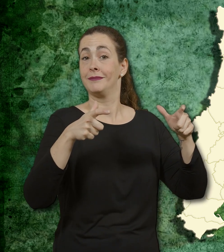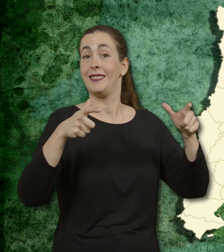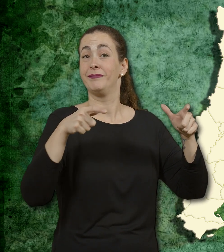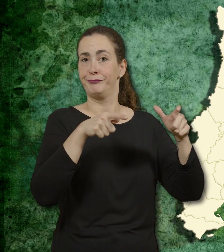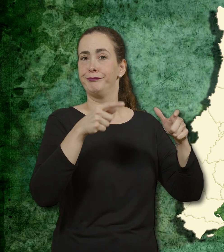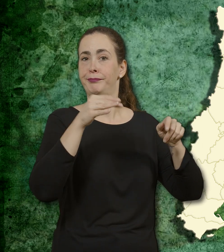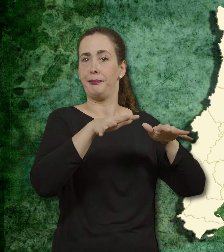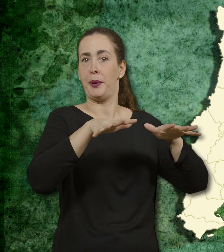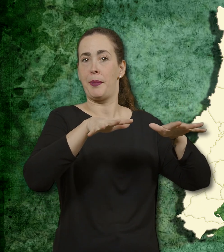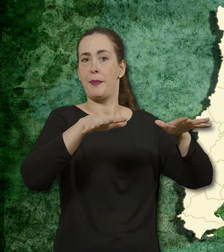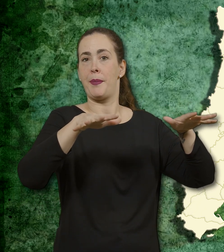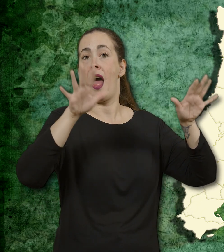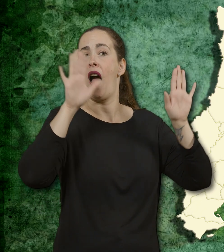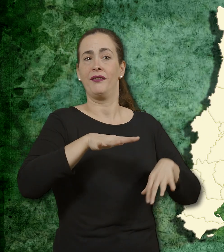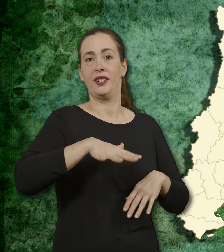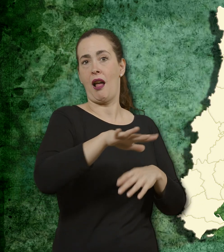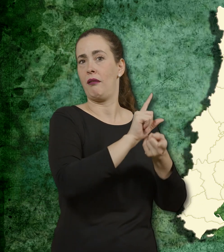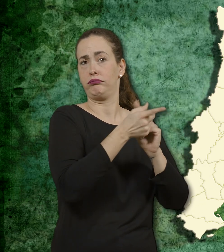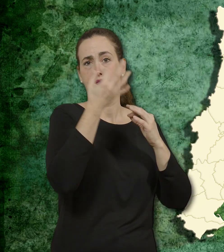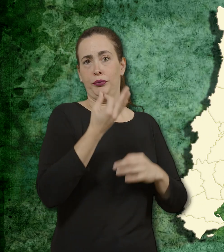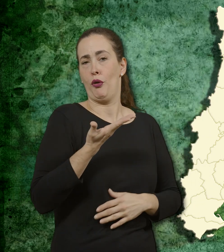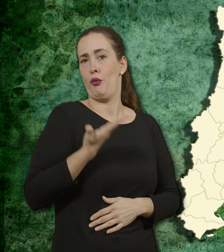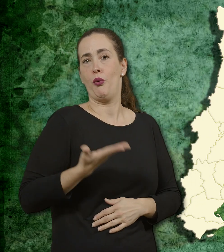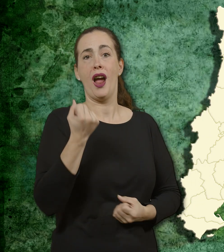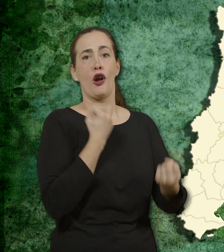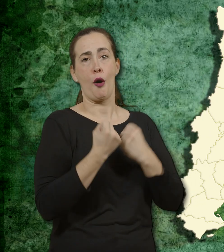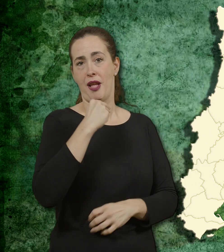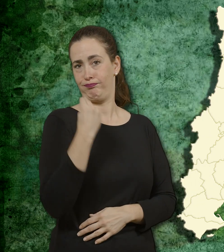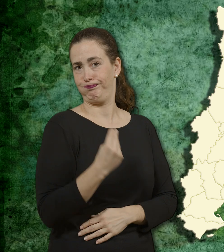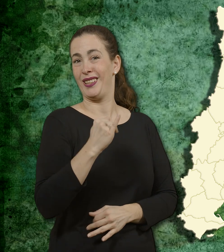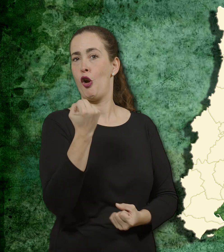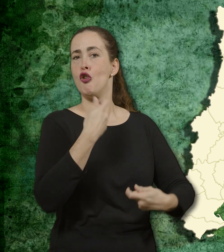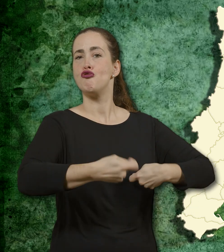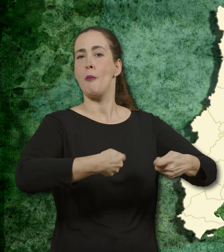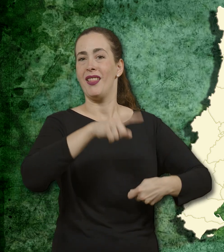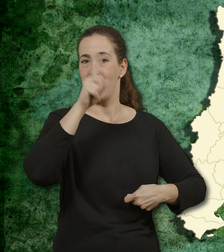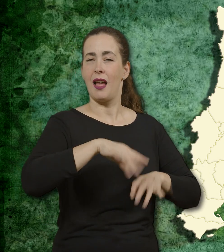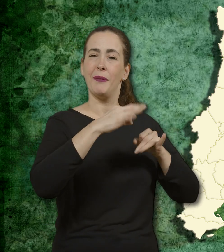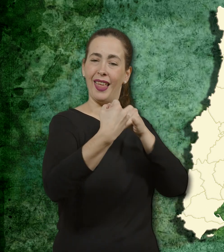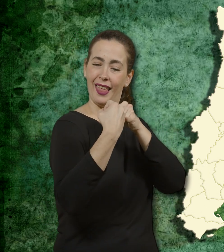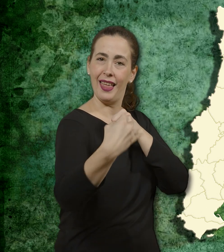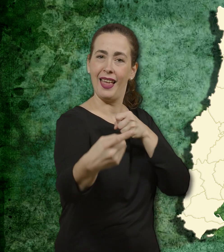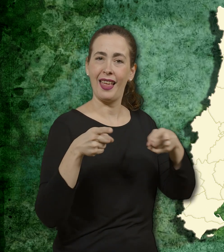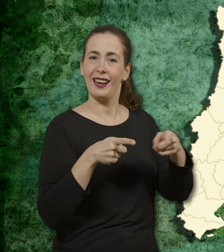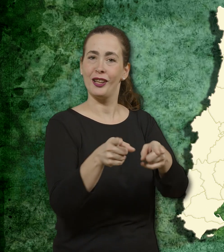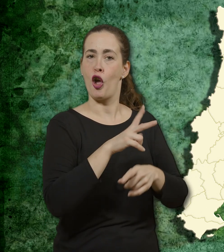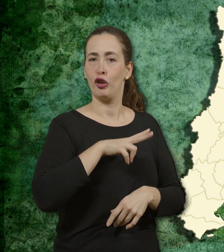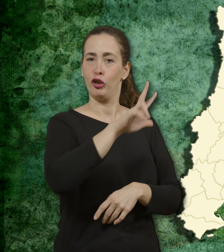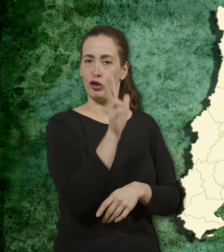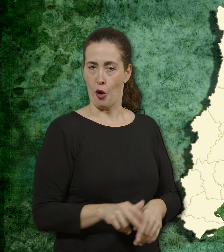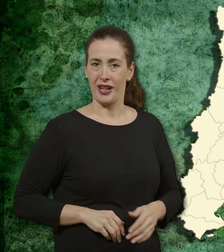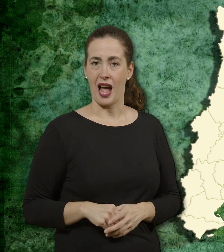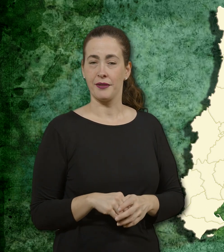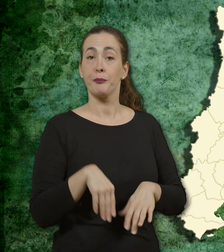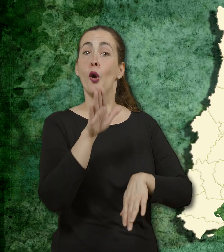fins a esdevenir un referent econòmic i comercial de l'eix del riu Llobregat.